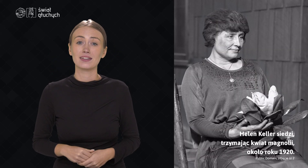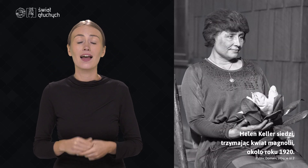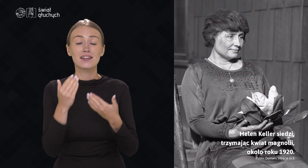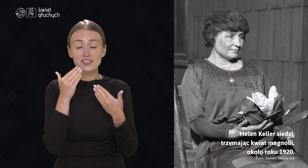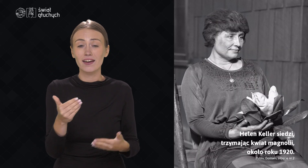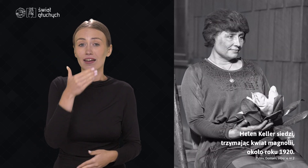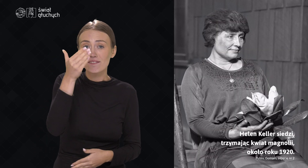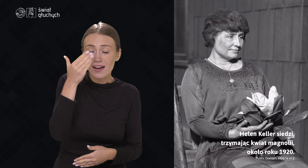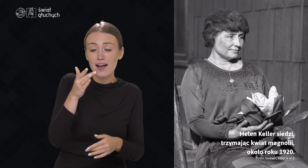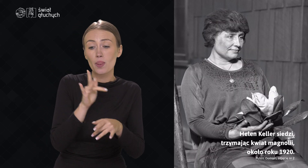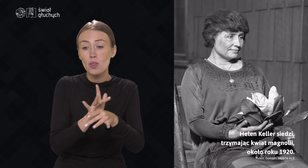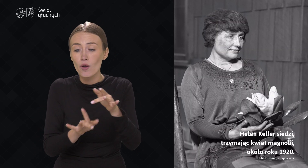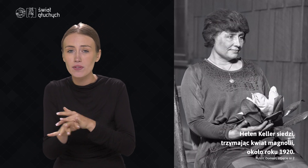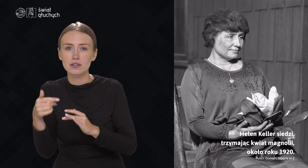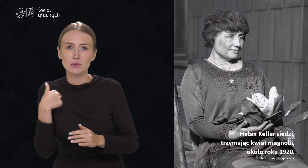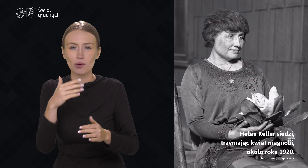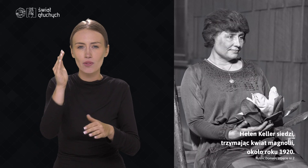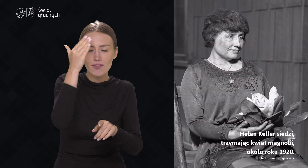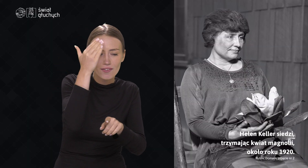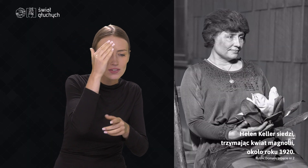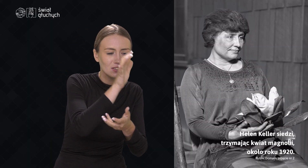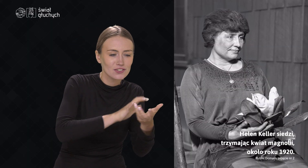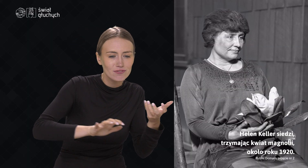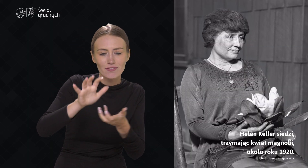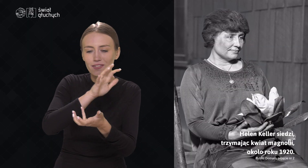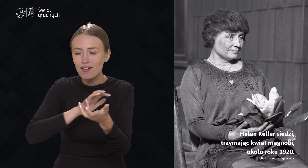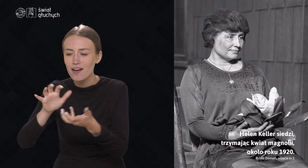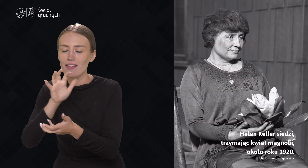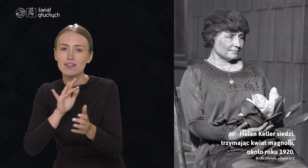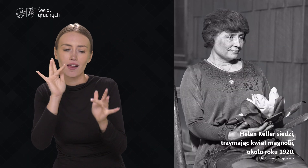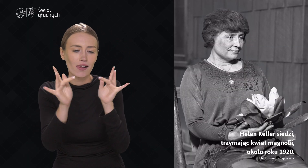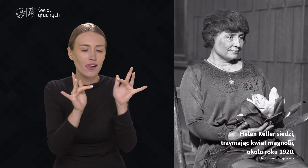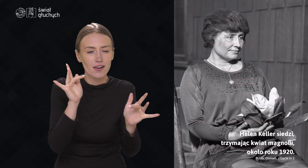Dzięki węchowi i dotykowi poznawała otaczający ją świat,